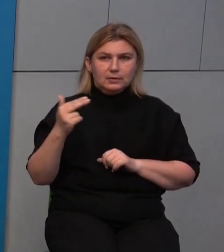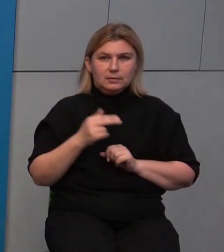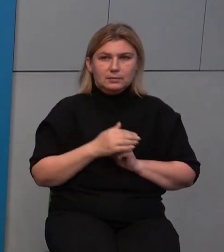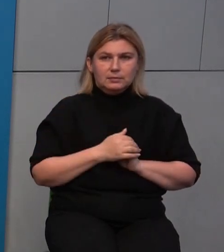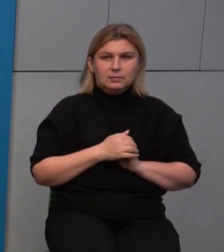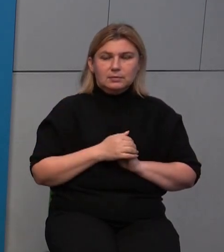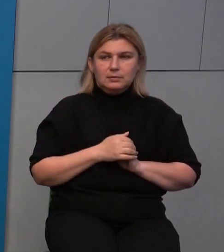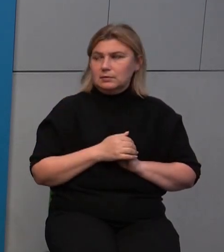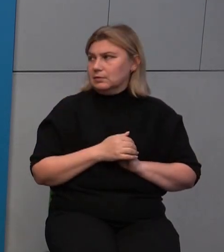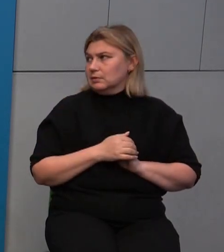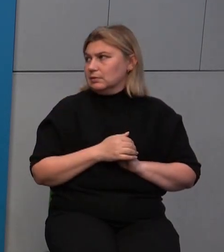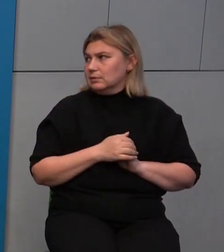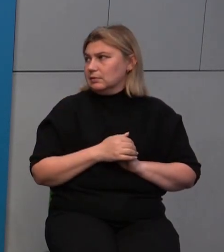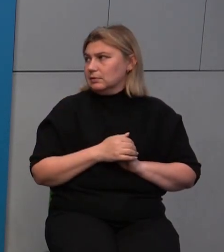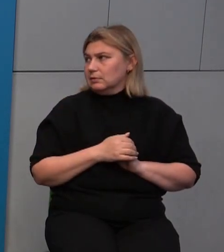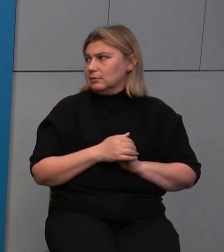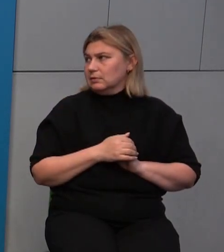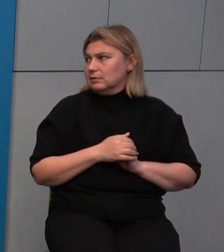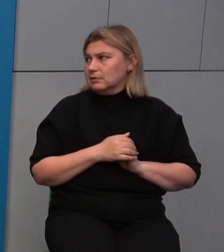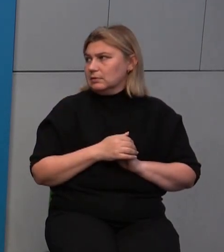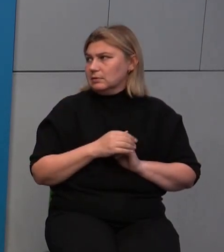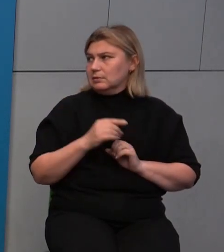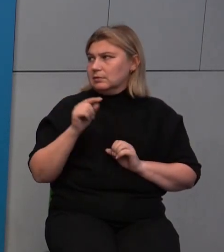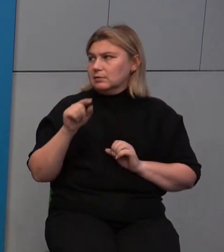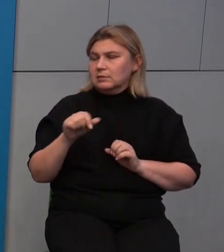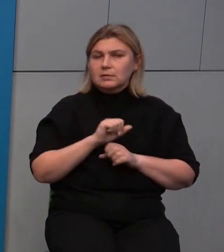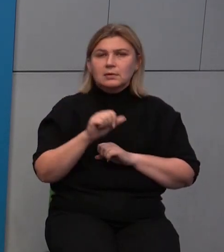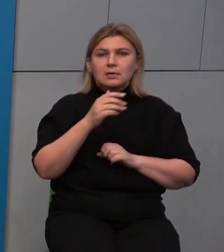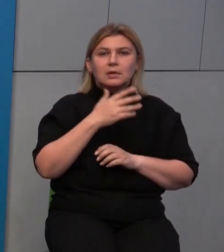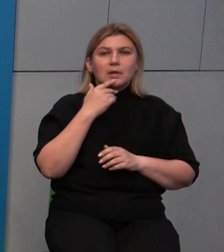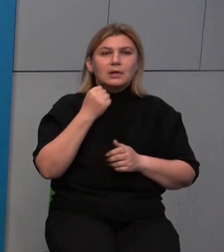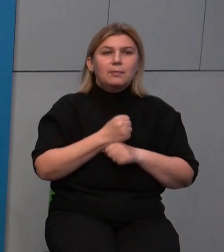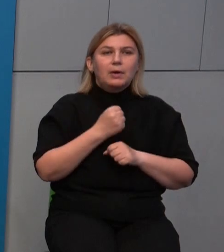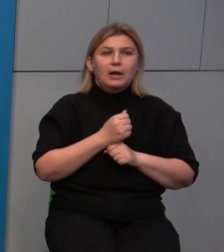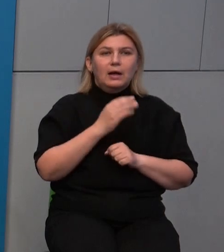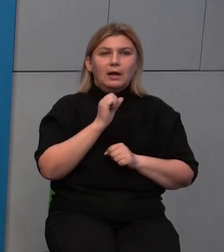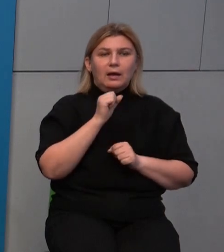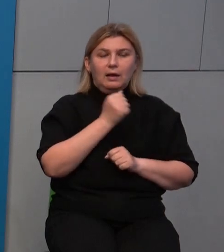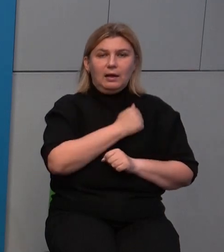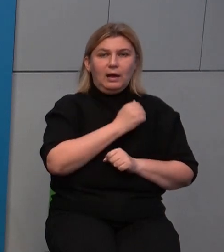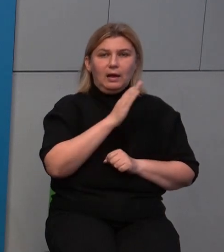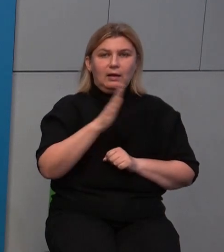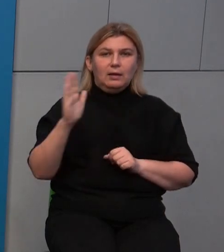nie wiem, czy bym tam... To też jest tak, że właśnie nie pracuje się w archiwum, czyli po prostu ma się opiekuna.